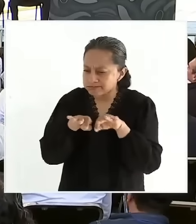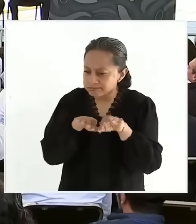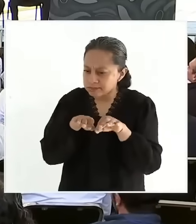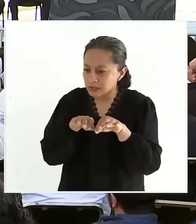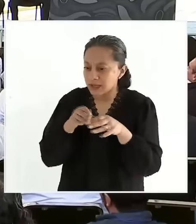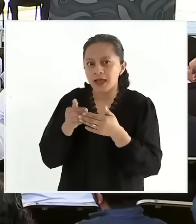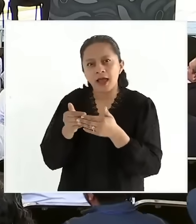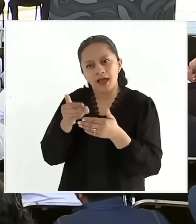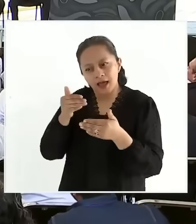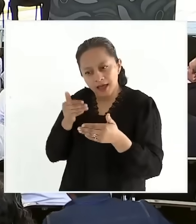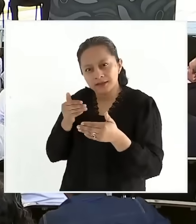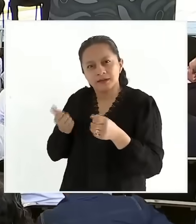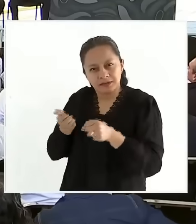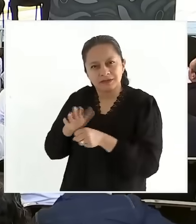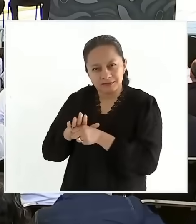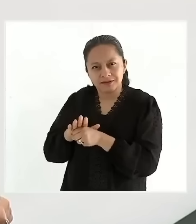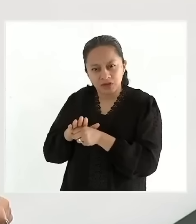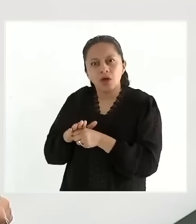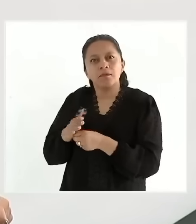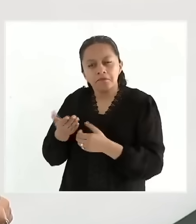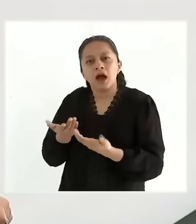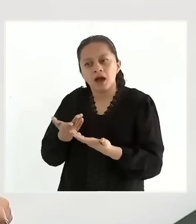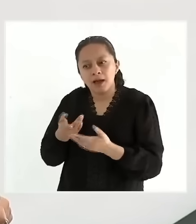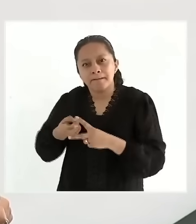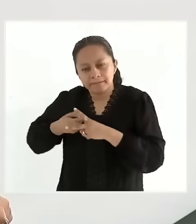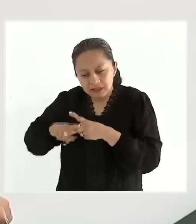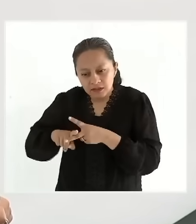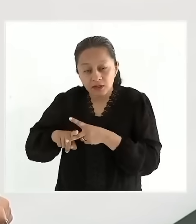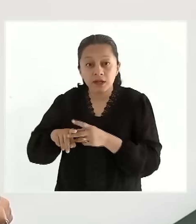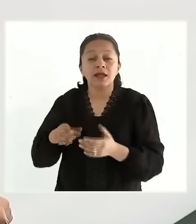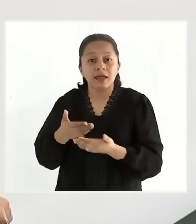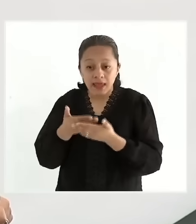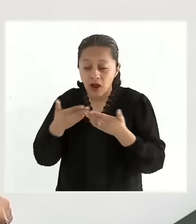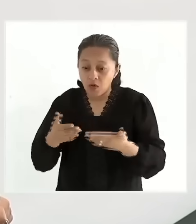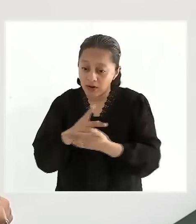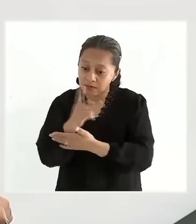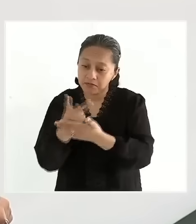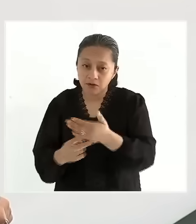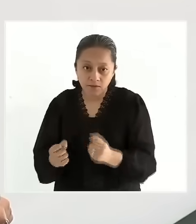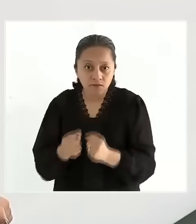durante la administración pasada y a su vez en la ejecución del plan de fortalecimiento y expansión